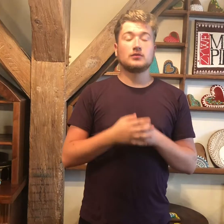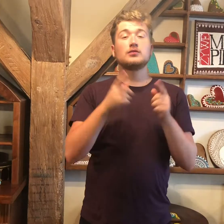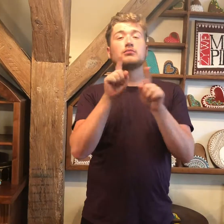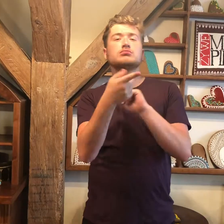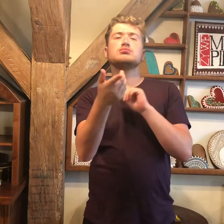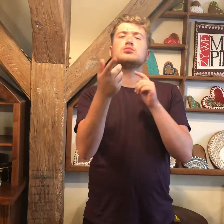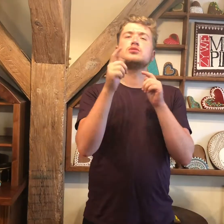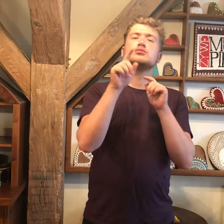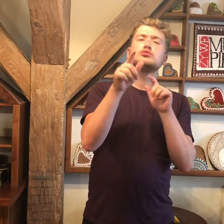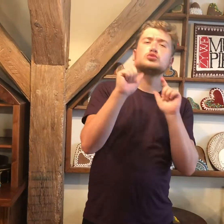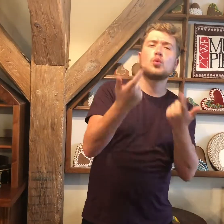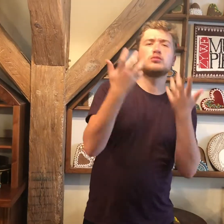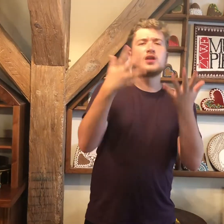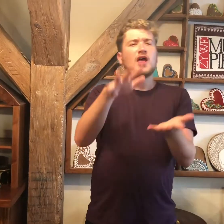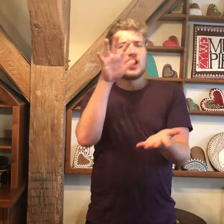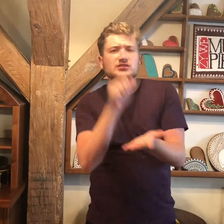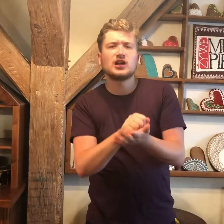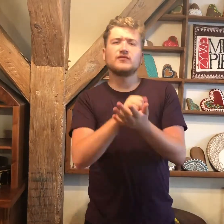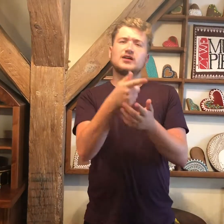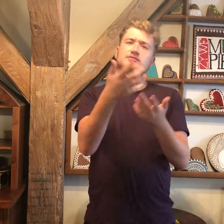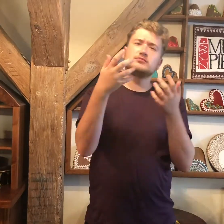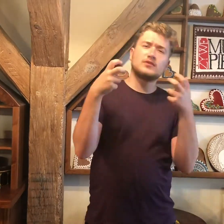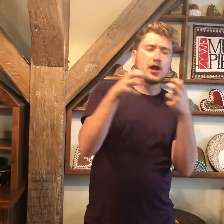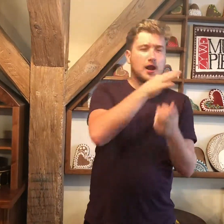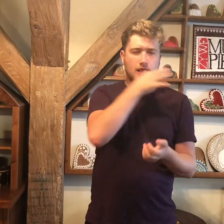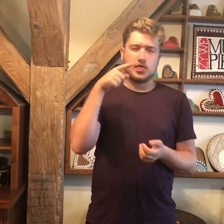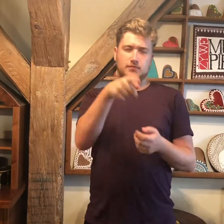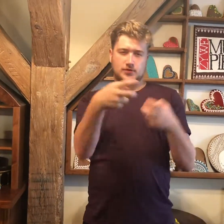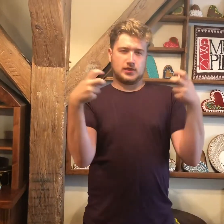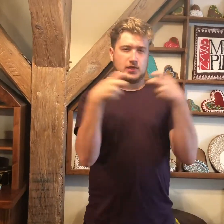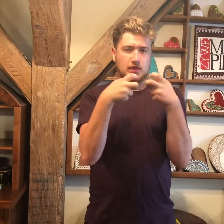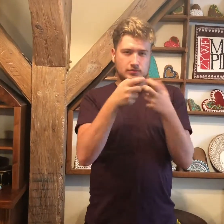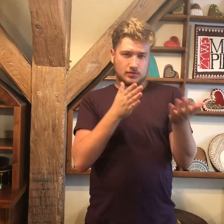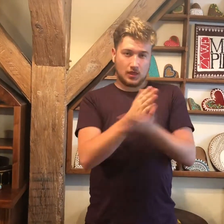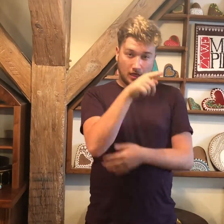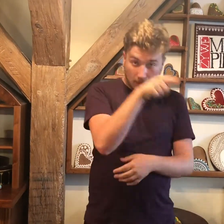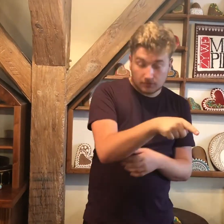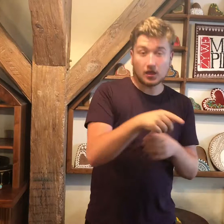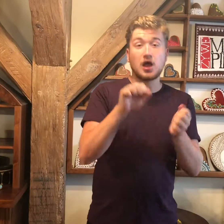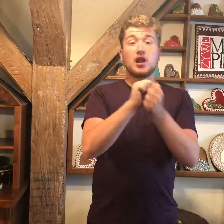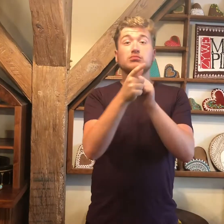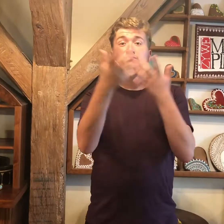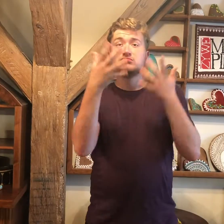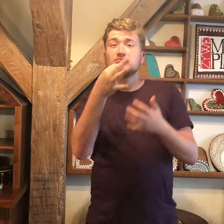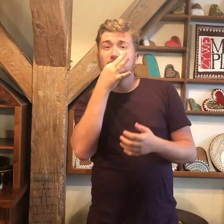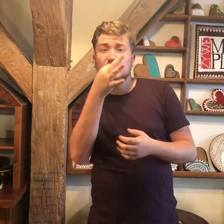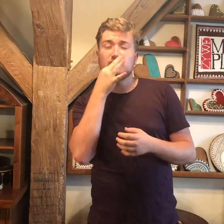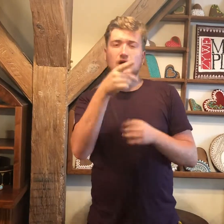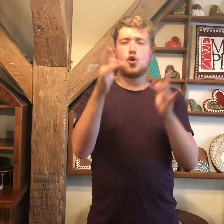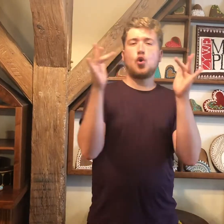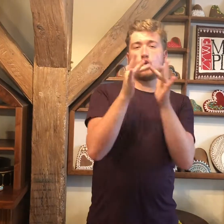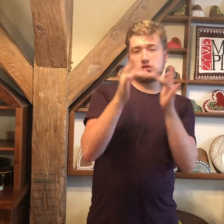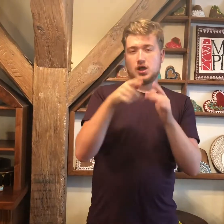Zachęcamy do wcześniejszego kupna biletów w systemie rezerwacji online dostępnym na naszej stronie internetowej: